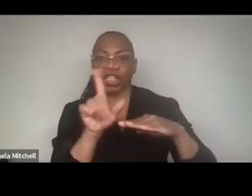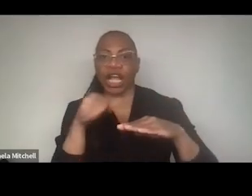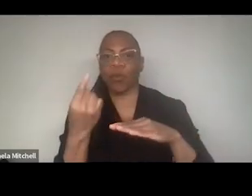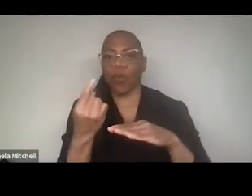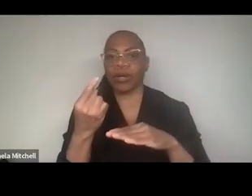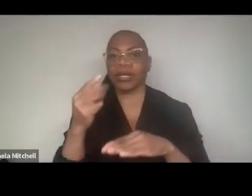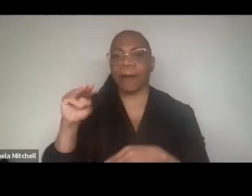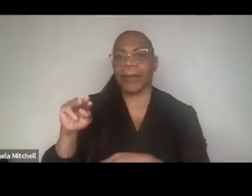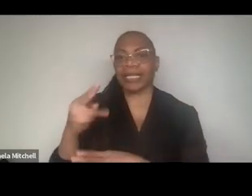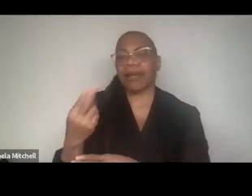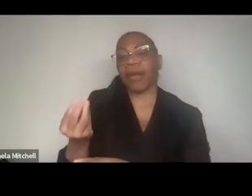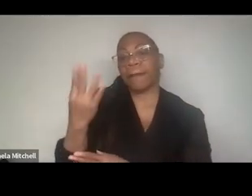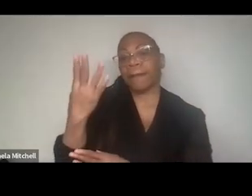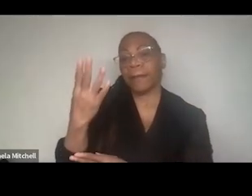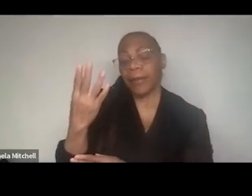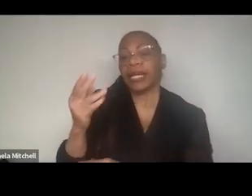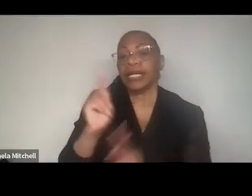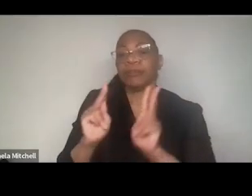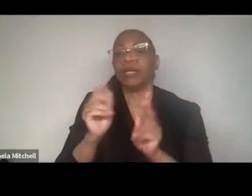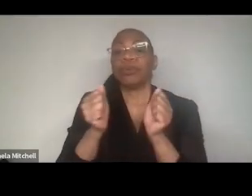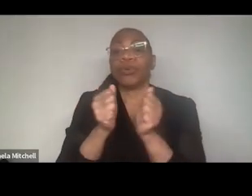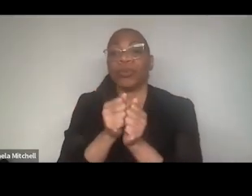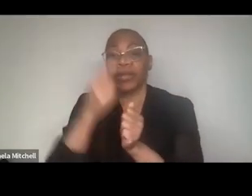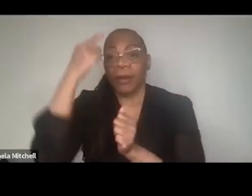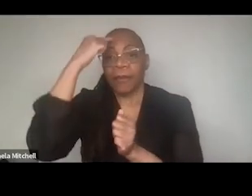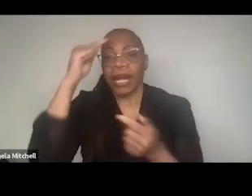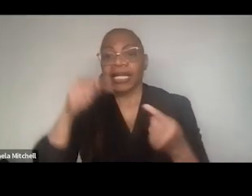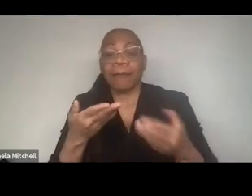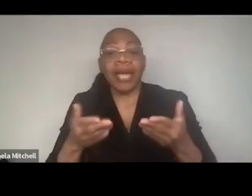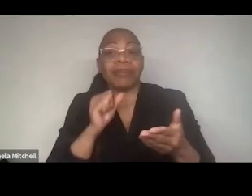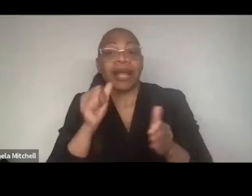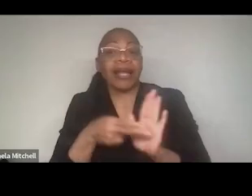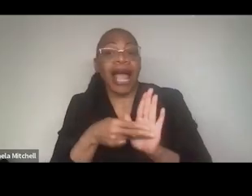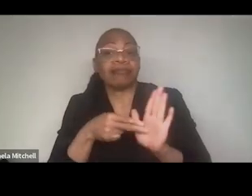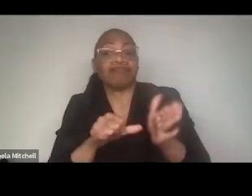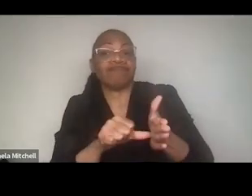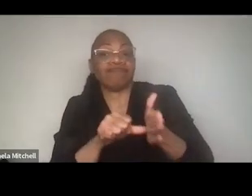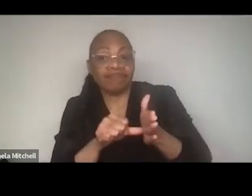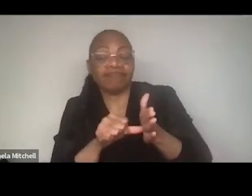hay muchas personas con una lesión cerebral que podrían no tener limitaciones marcadas y funcionamiento físico.